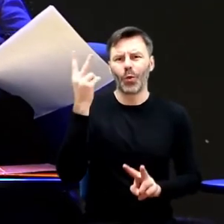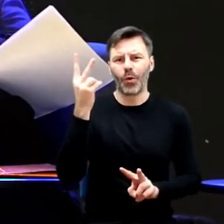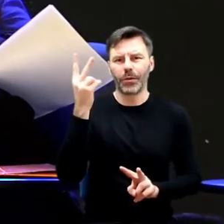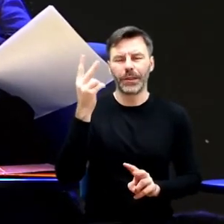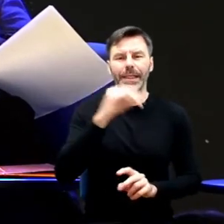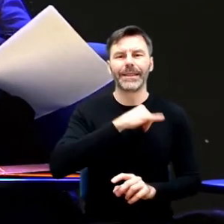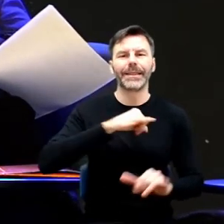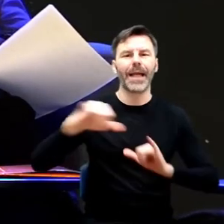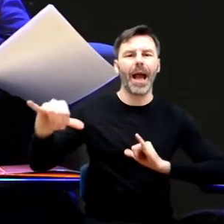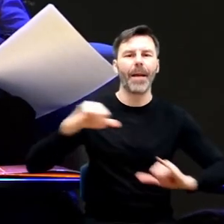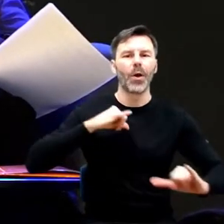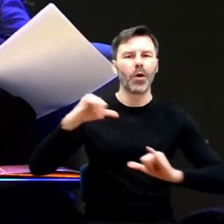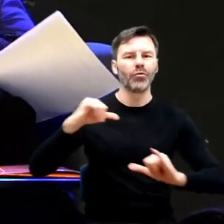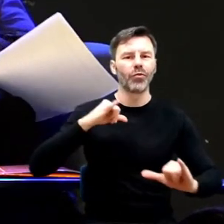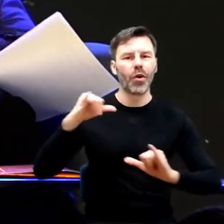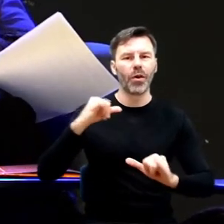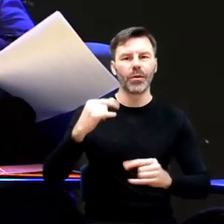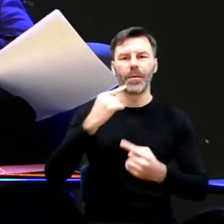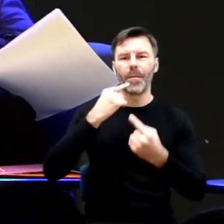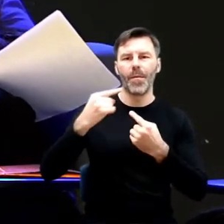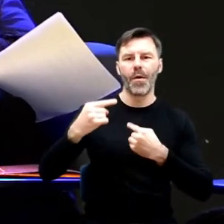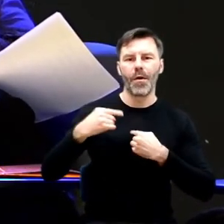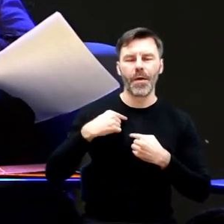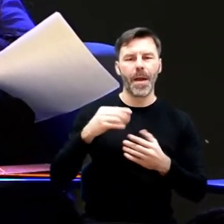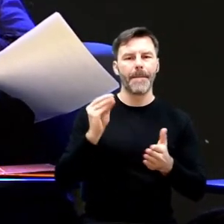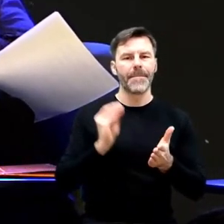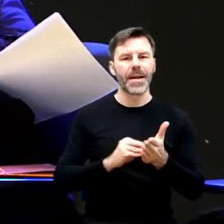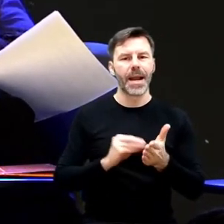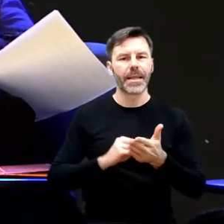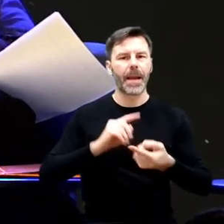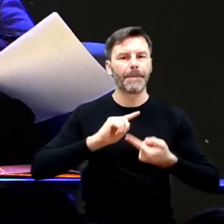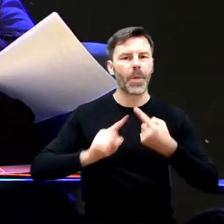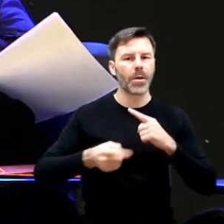Ludzie pracujący i praktykujący politykę mieszkaniową w gminach,